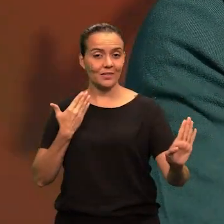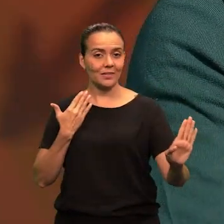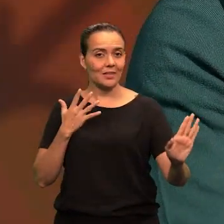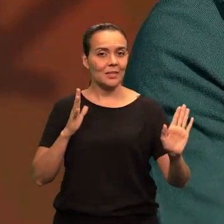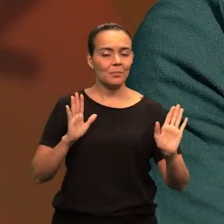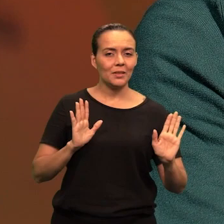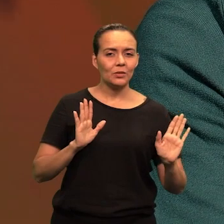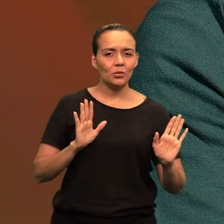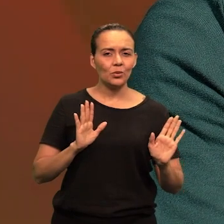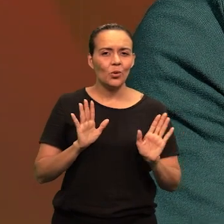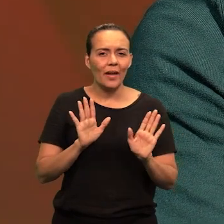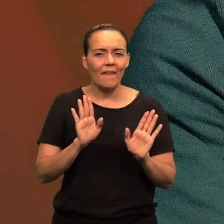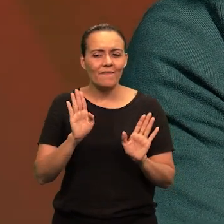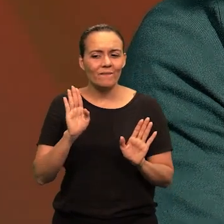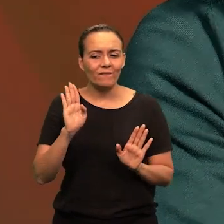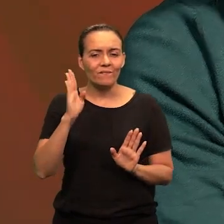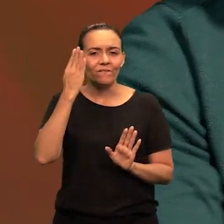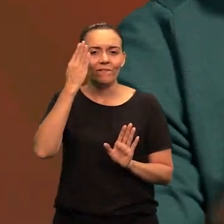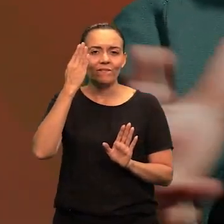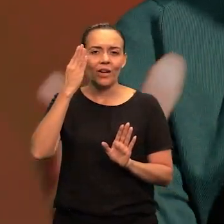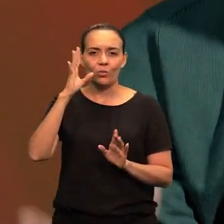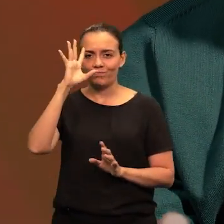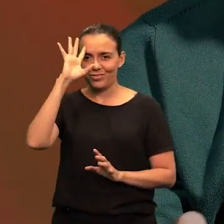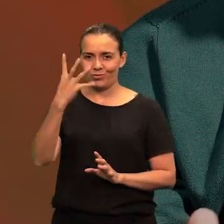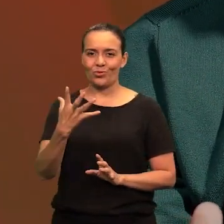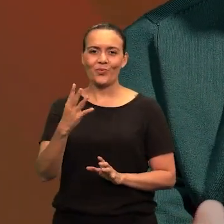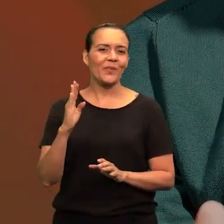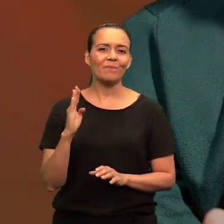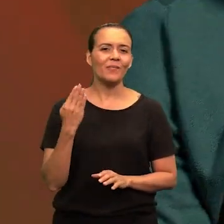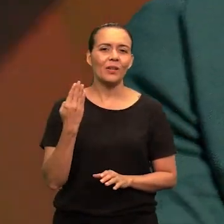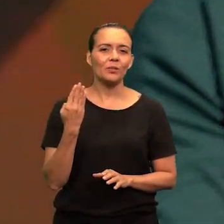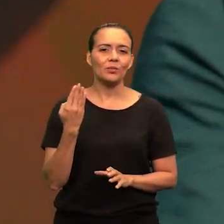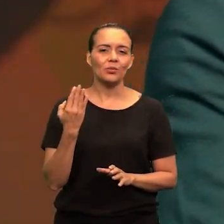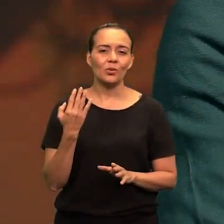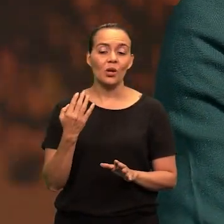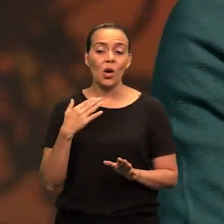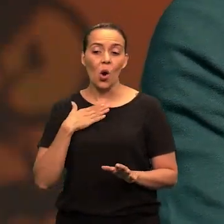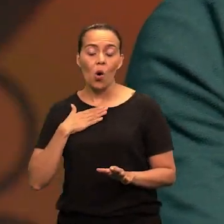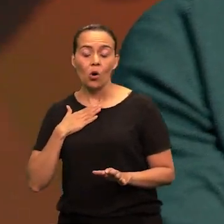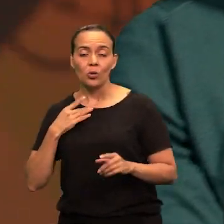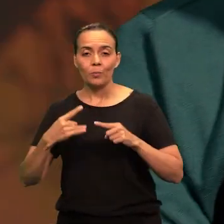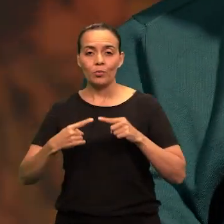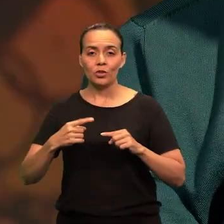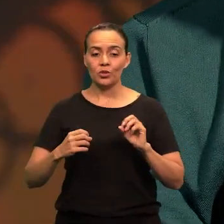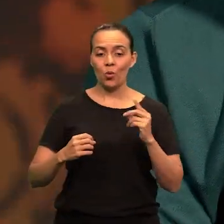ele é uma falsa solução, porque quer eu goste, quer eu não goste,